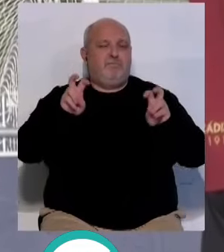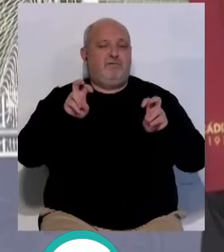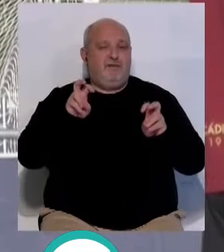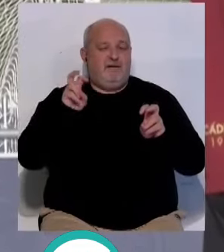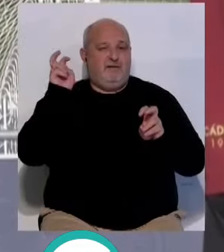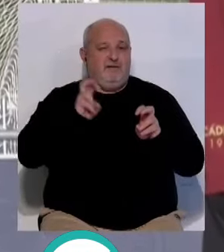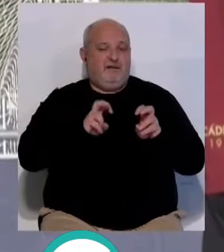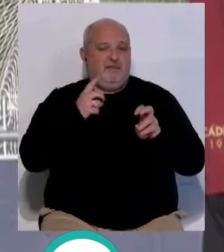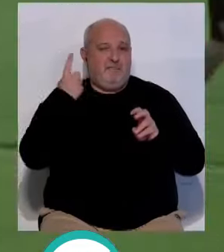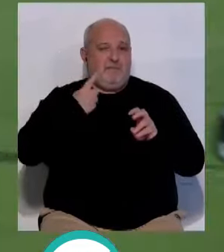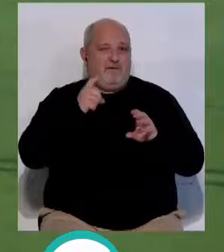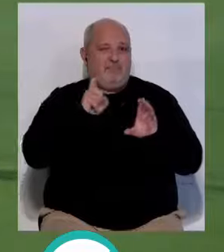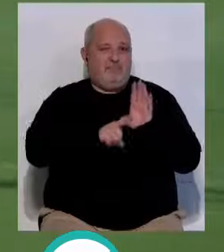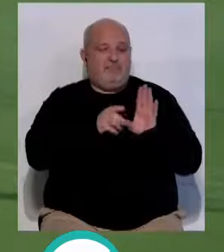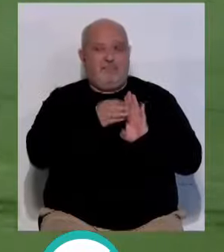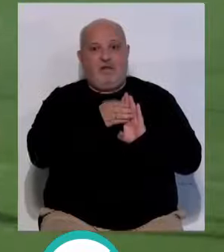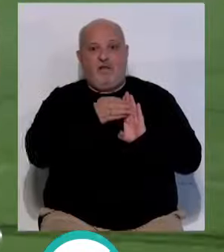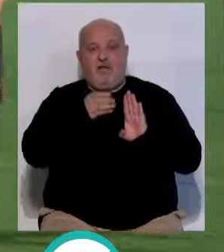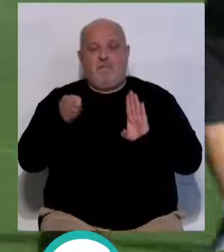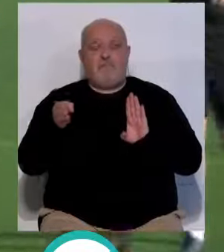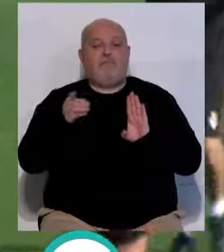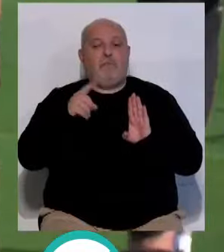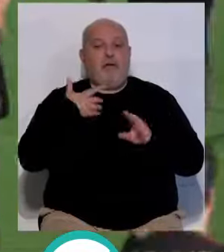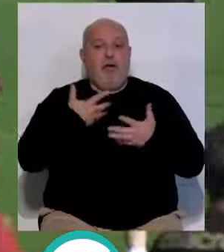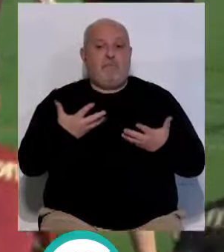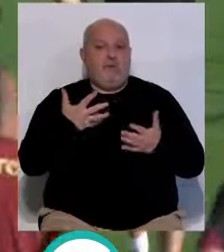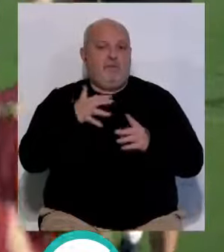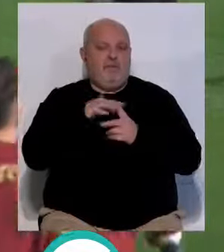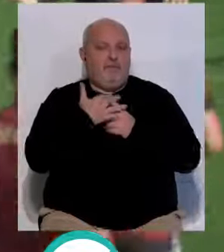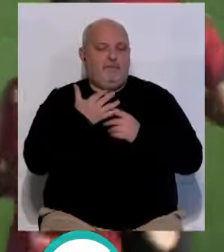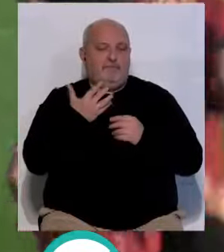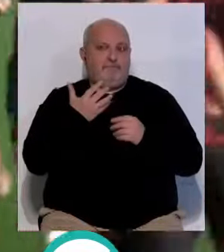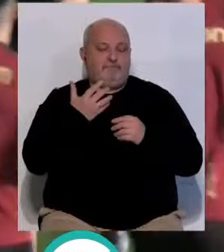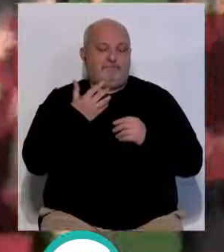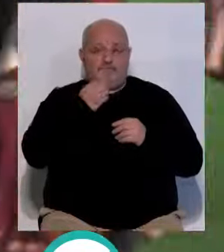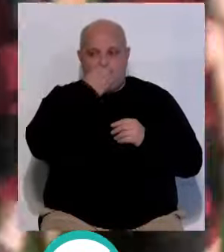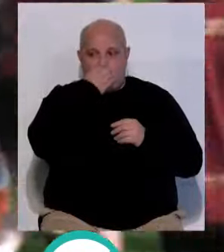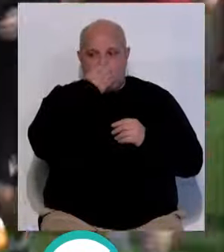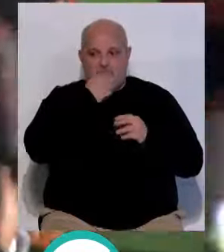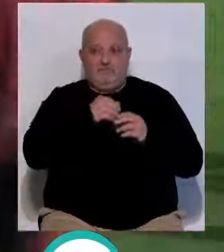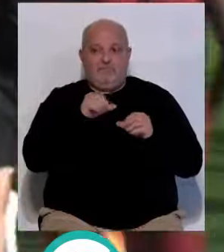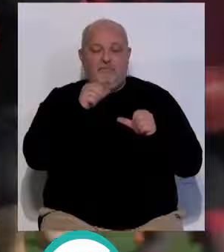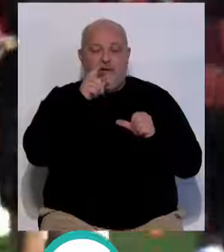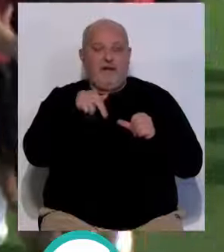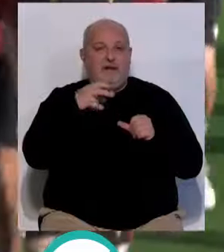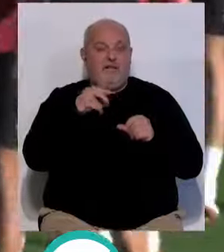hasta estar actualmente la situación que que está y además aquí yo creo que hasta que Álvaro no diga